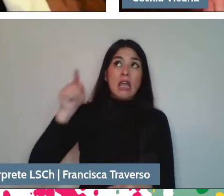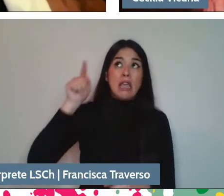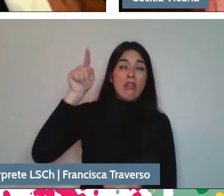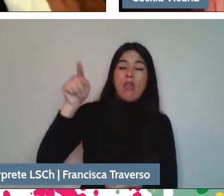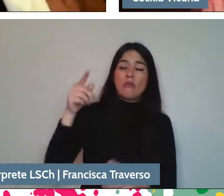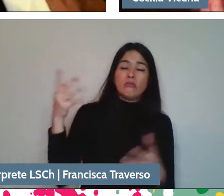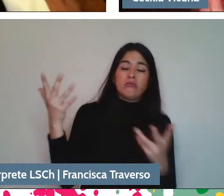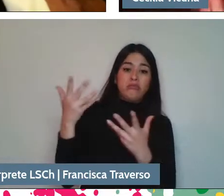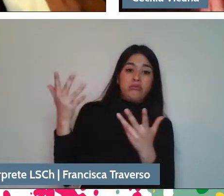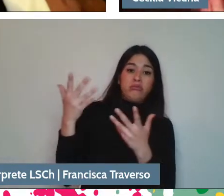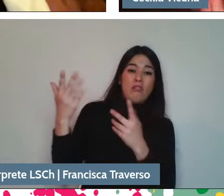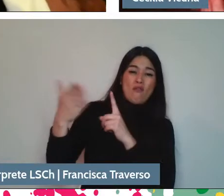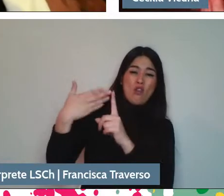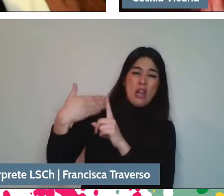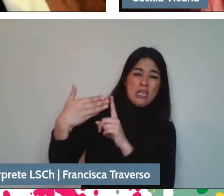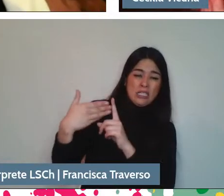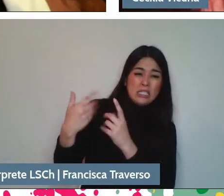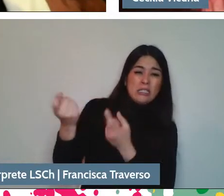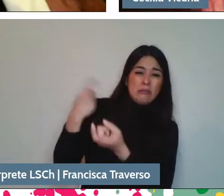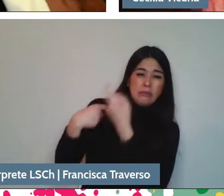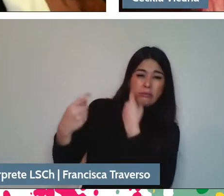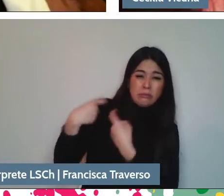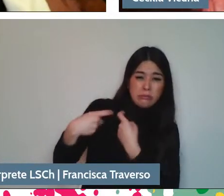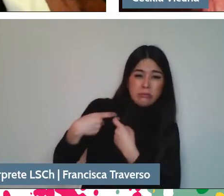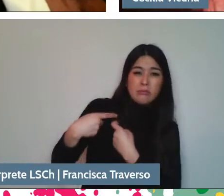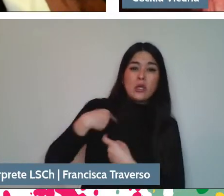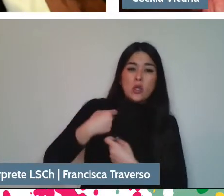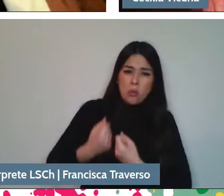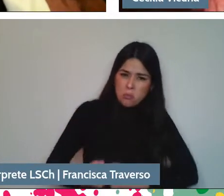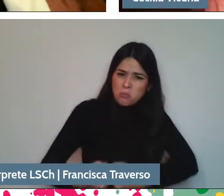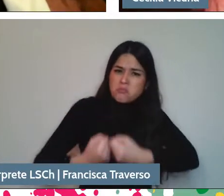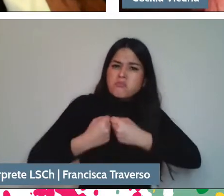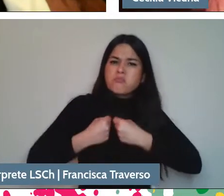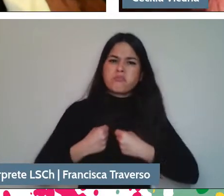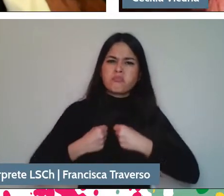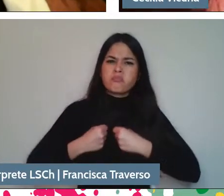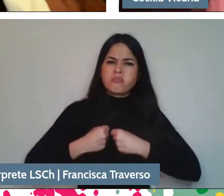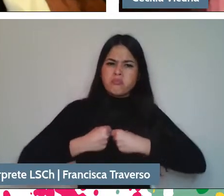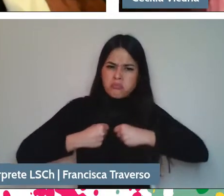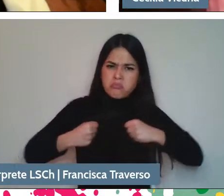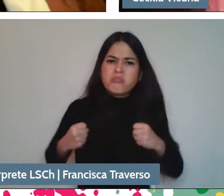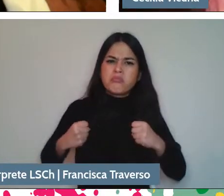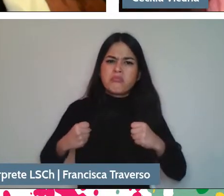me fortaleció, me demostró que lo que nosotros éramos...